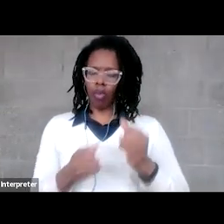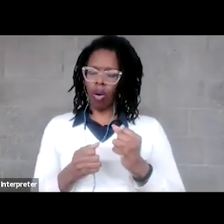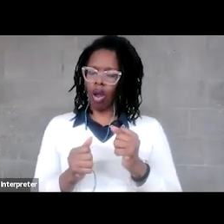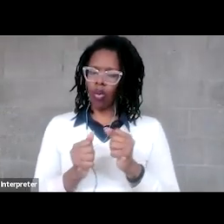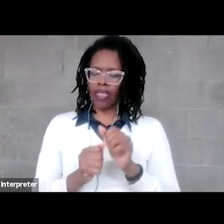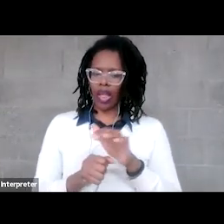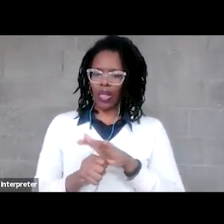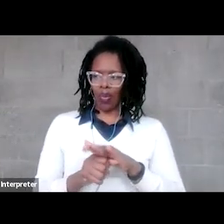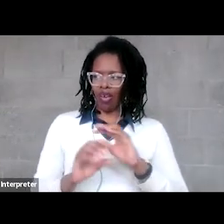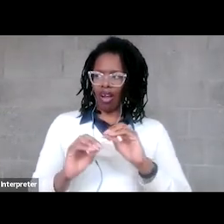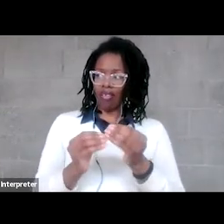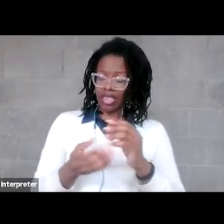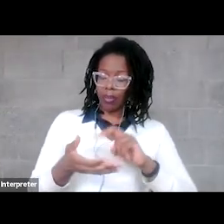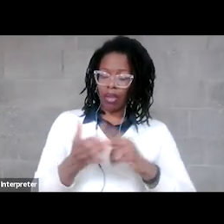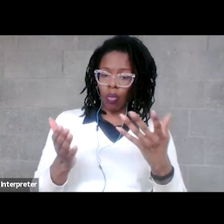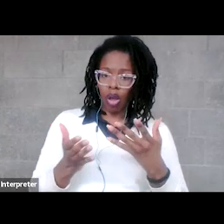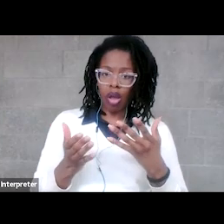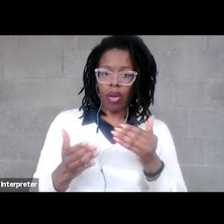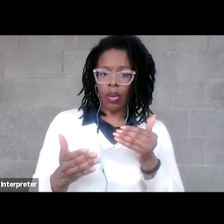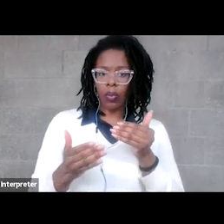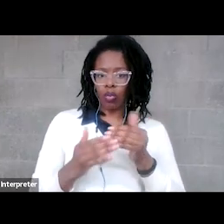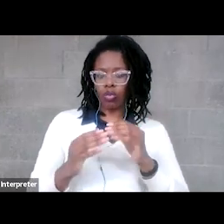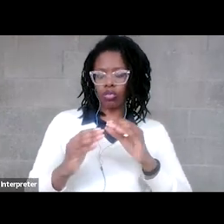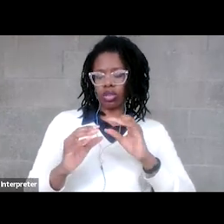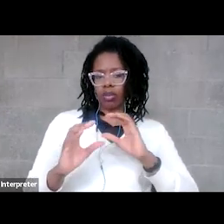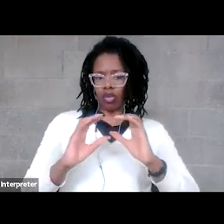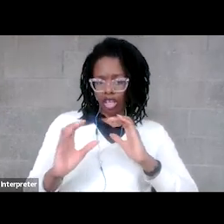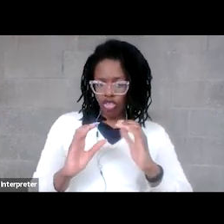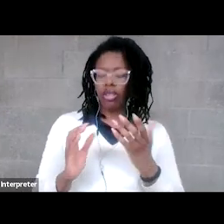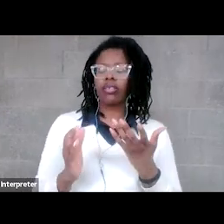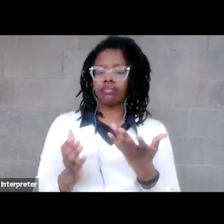mucha comunicación cercana y algo de enrutamiento extra